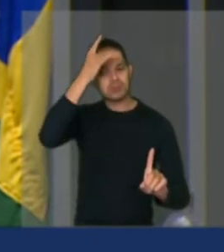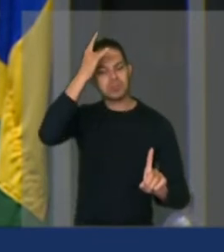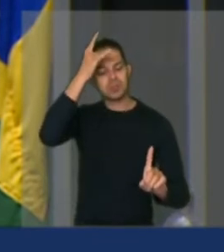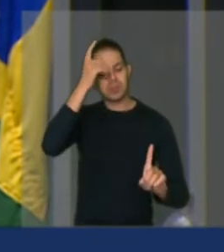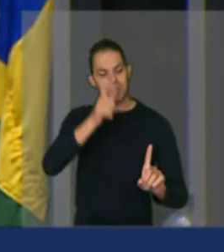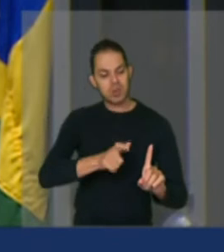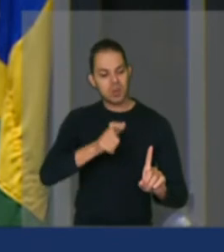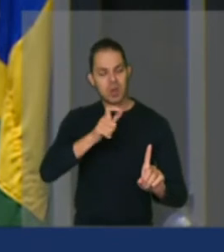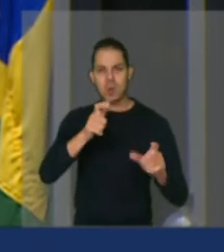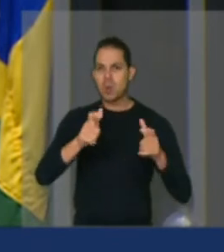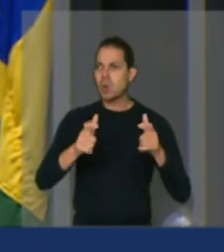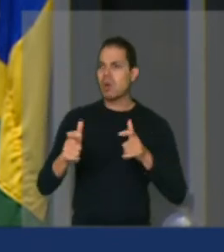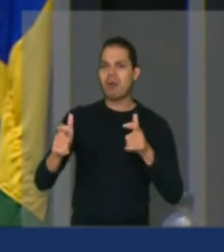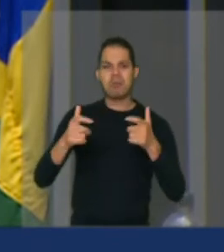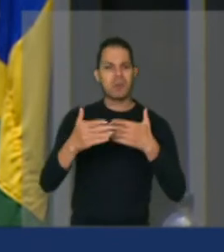ONDE QUER QUE ELE ESTEJA, E PRESTAR A NOSSA SOLIDARIEDADE,